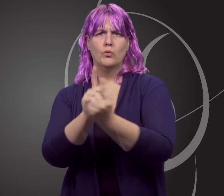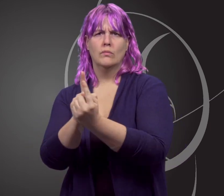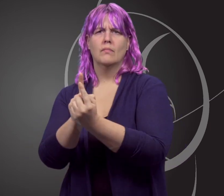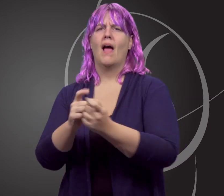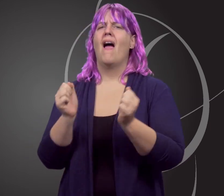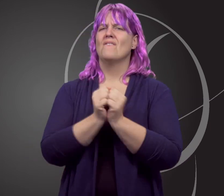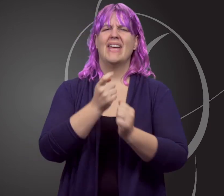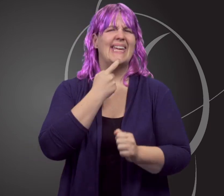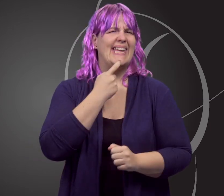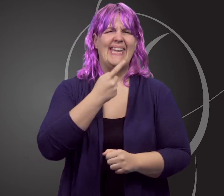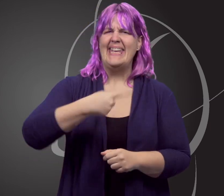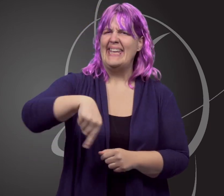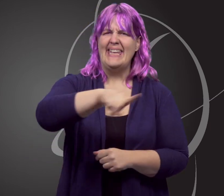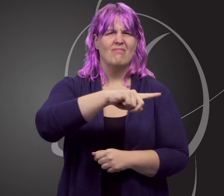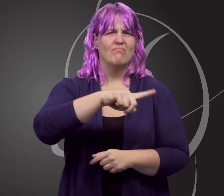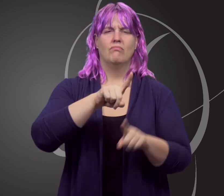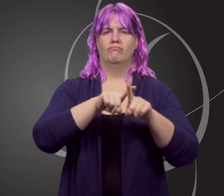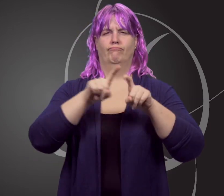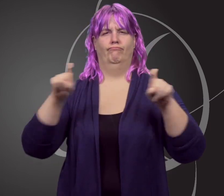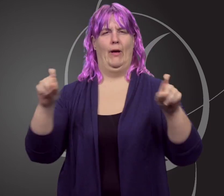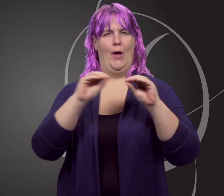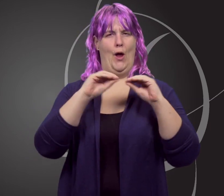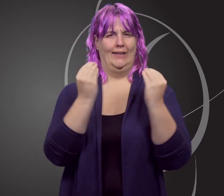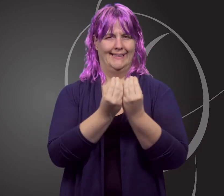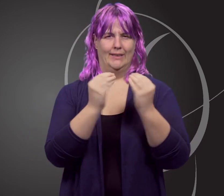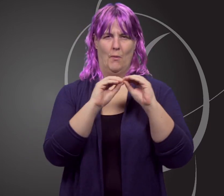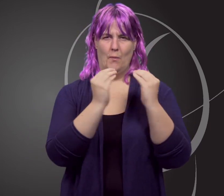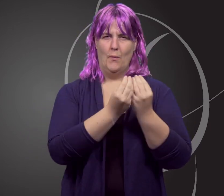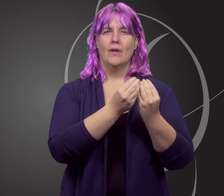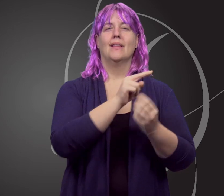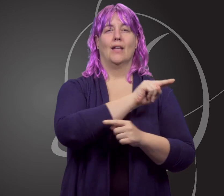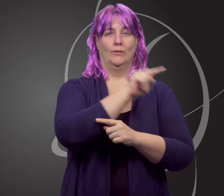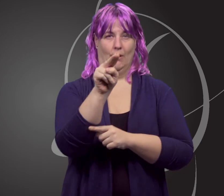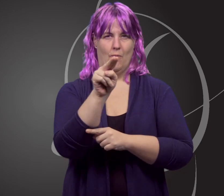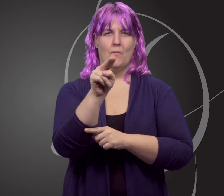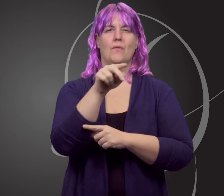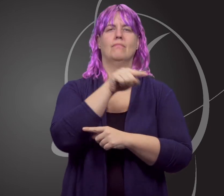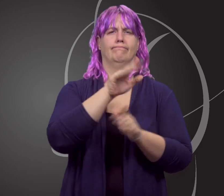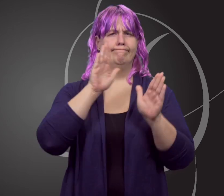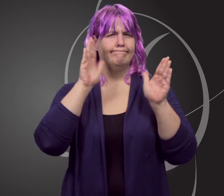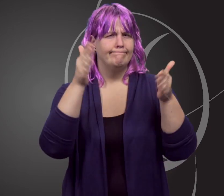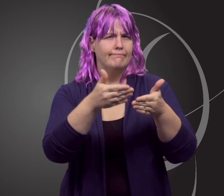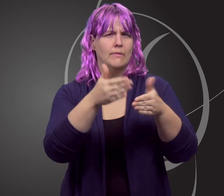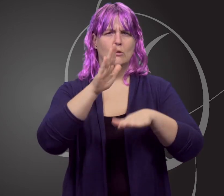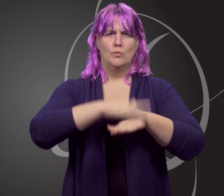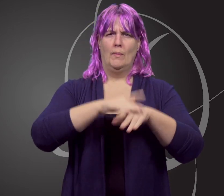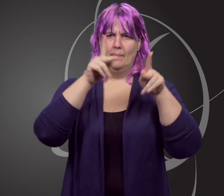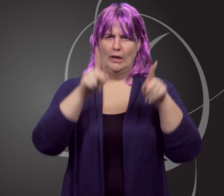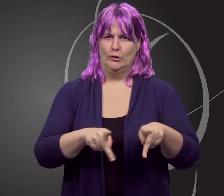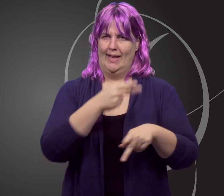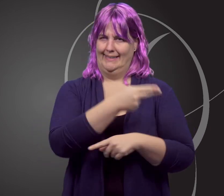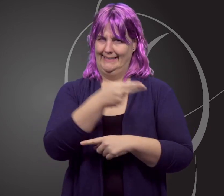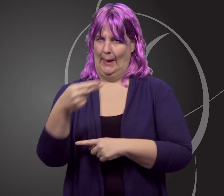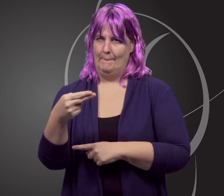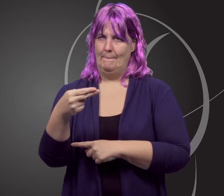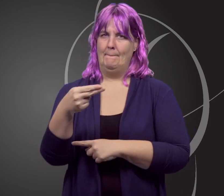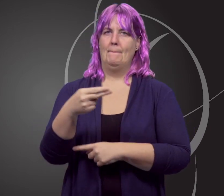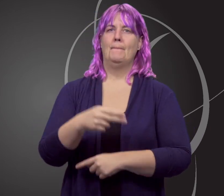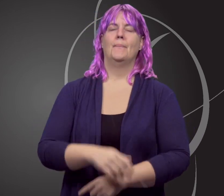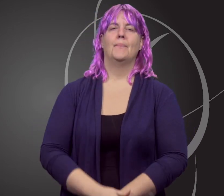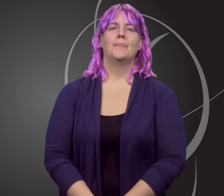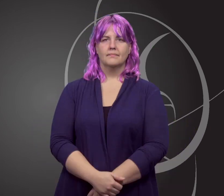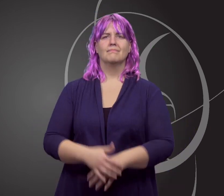avec les organisations nationales de personnes handicapées depuis 2017.